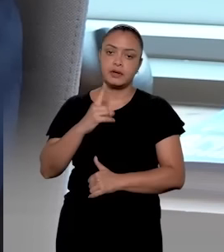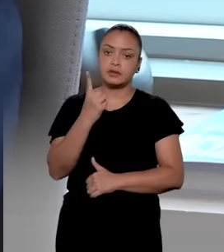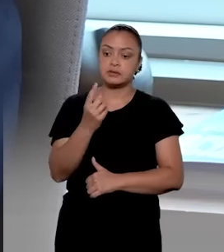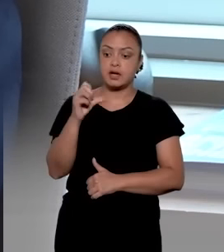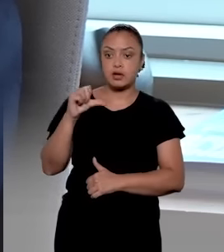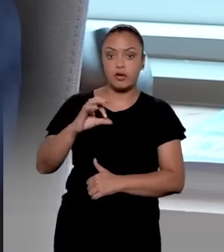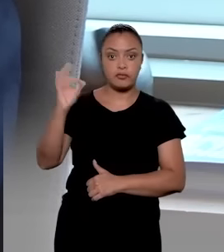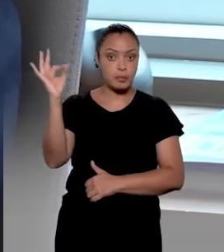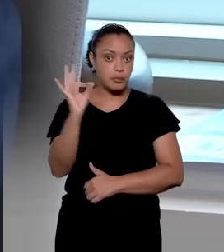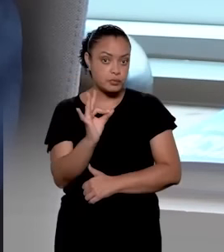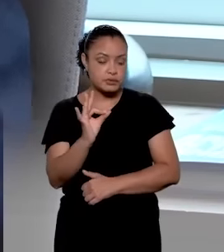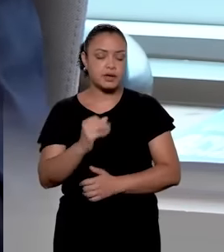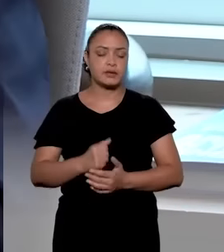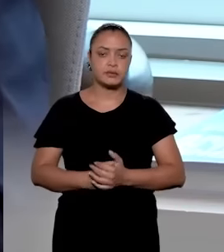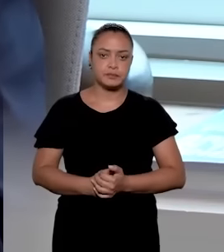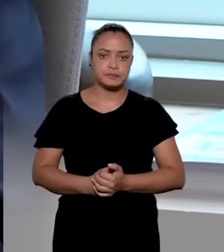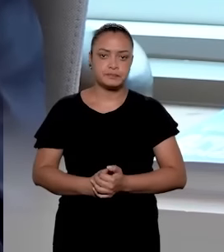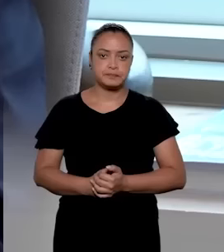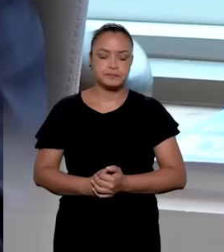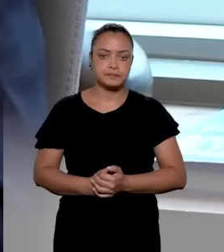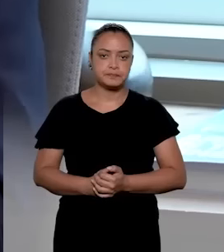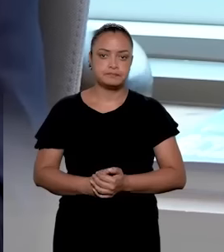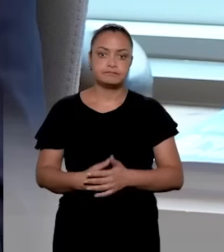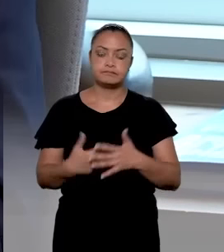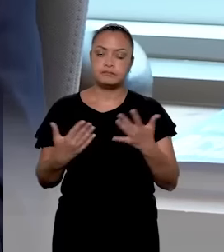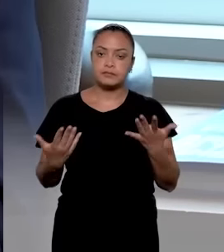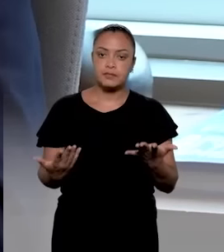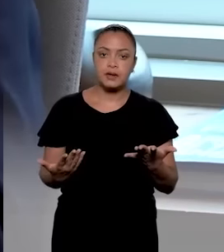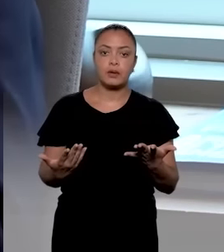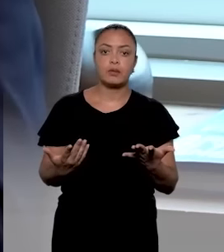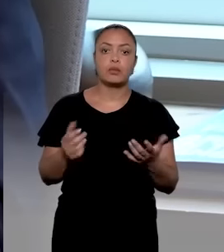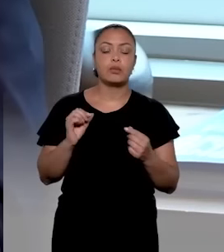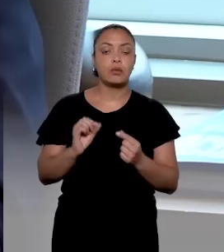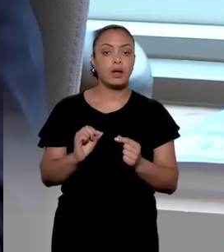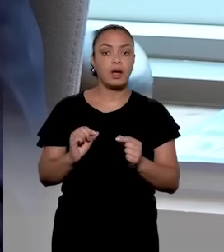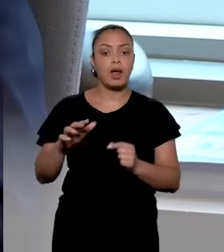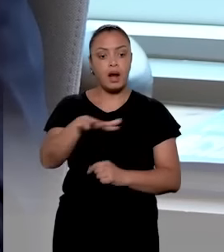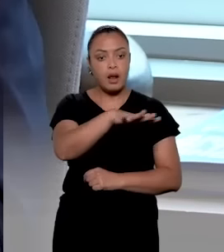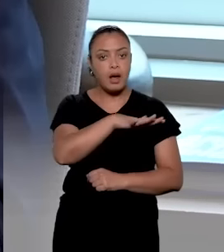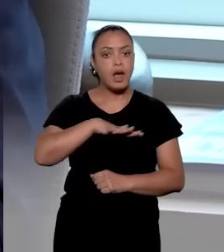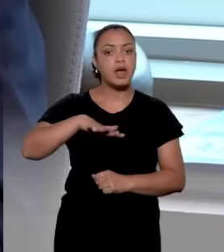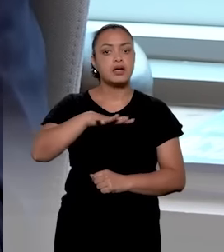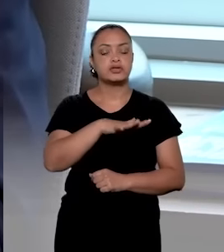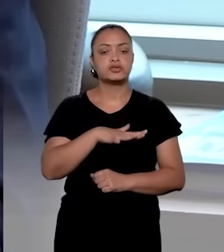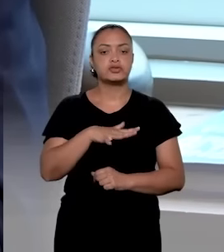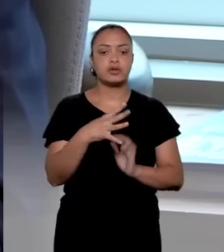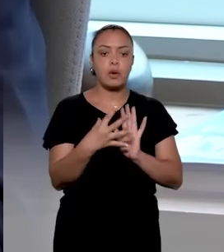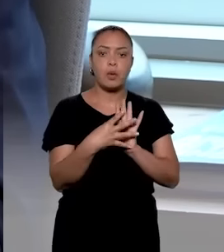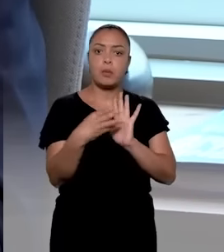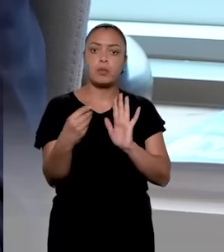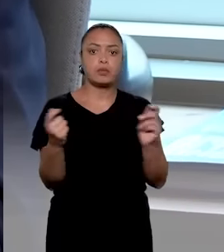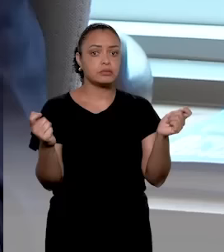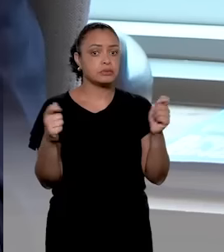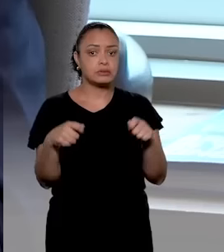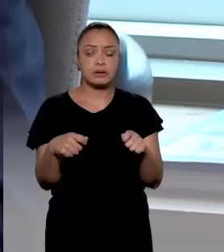tem na biomassa 19%, isso é exemplar para o mundo tropical, dá para replicar isso no